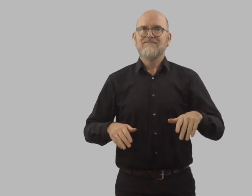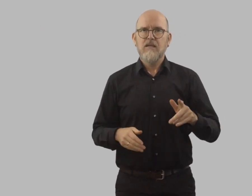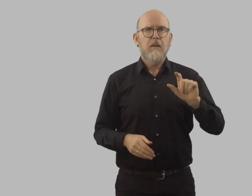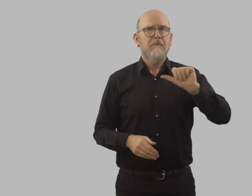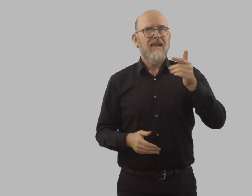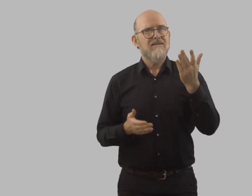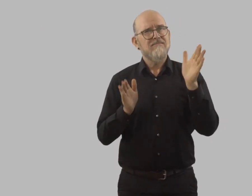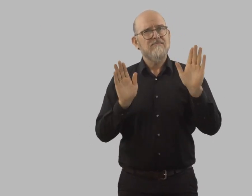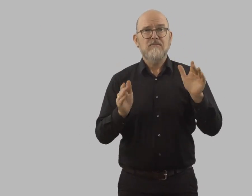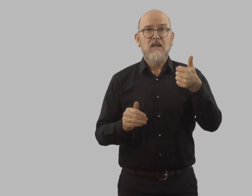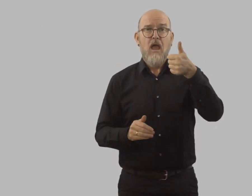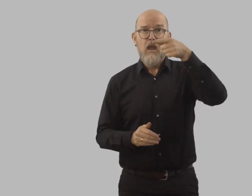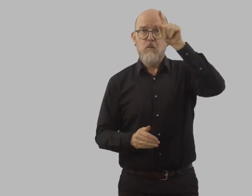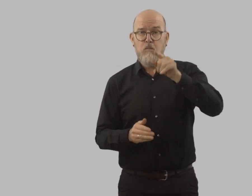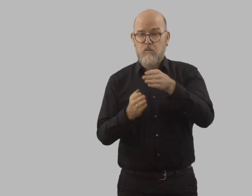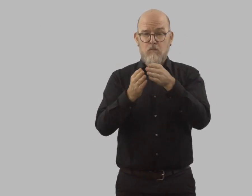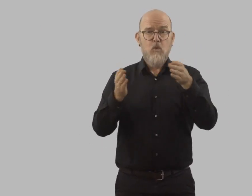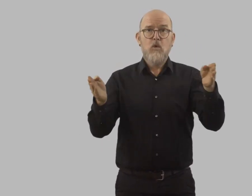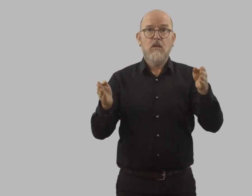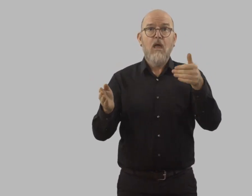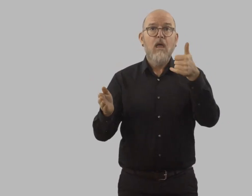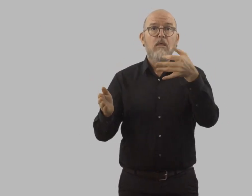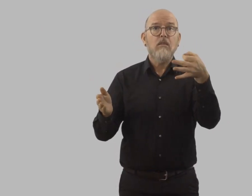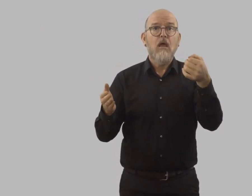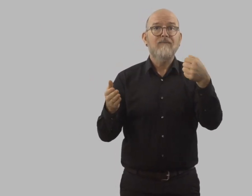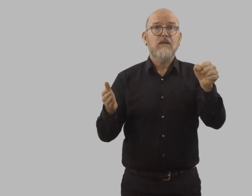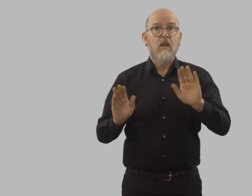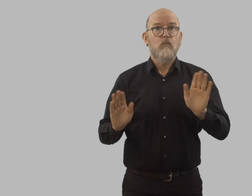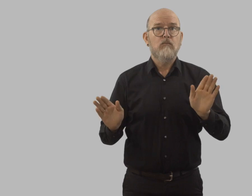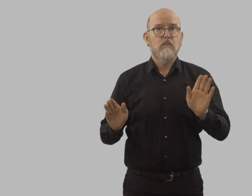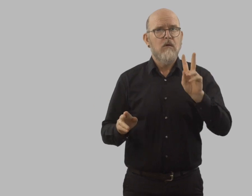hatten meist nur einen freien Tag im Monat,